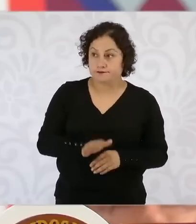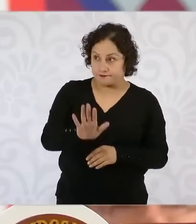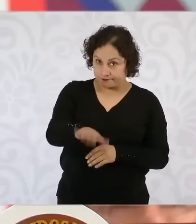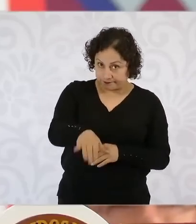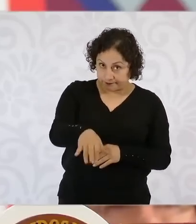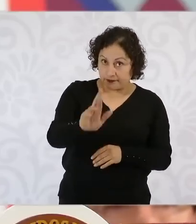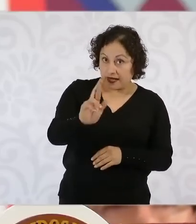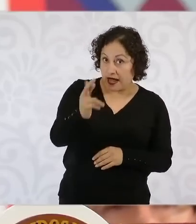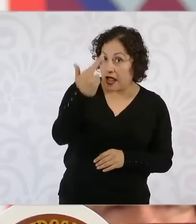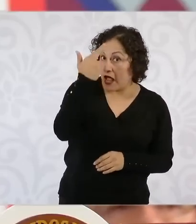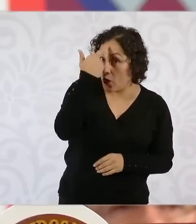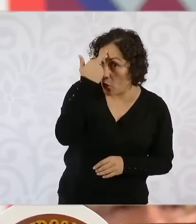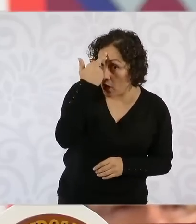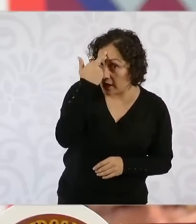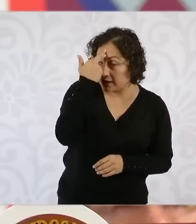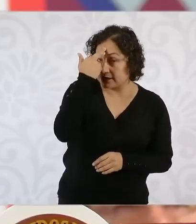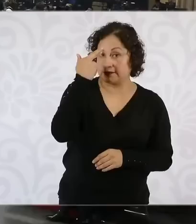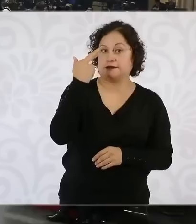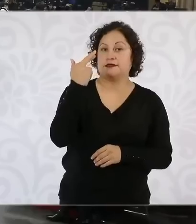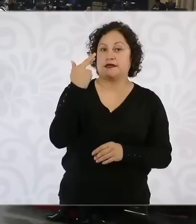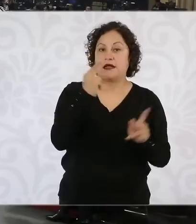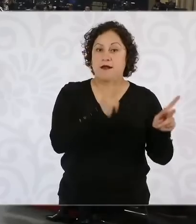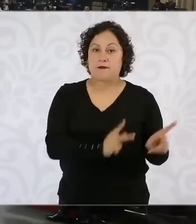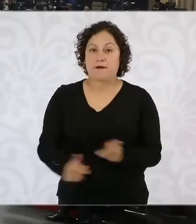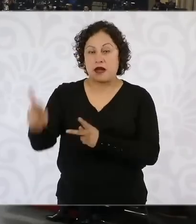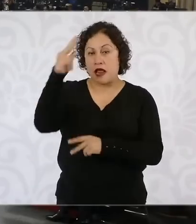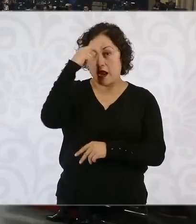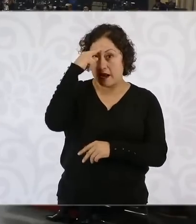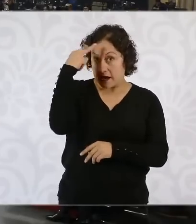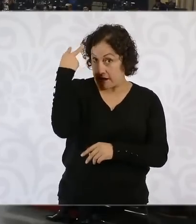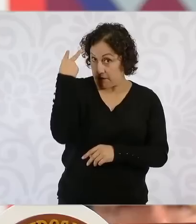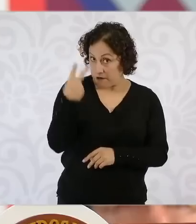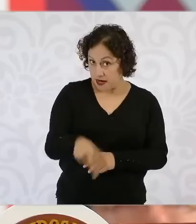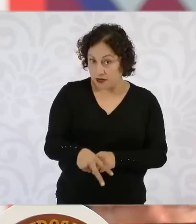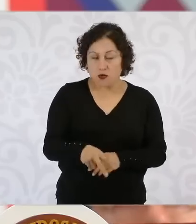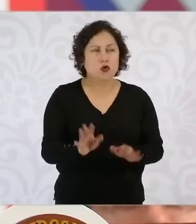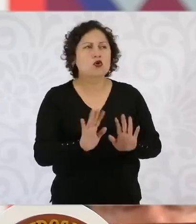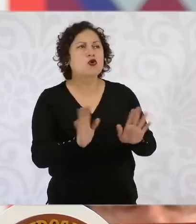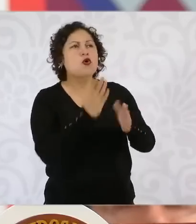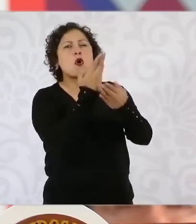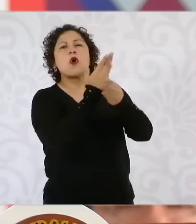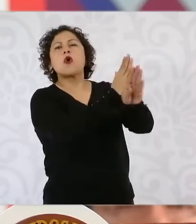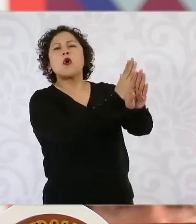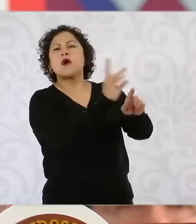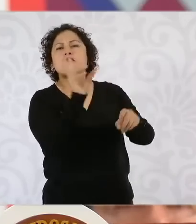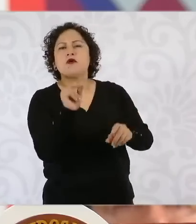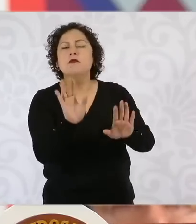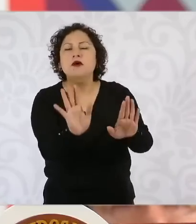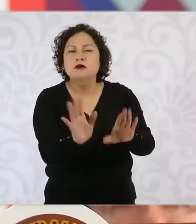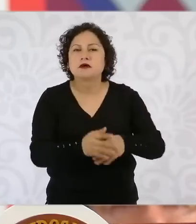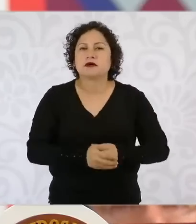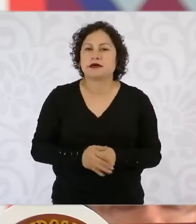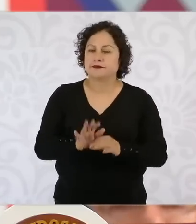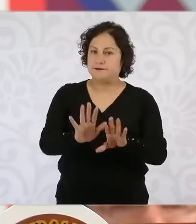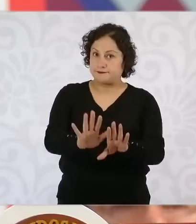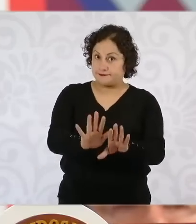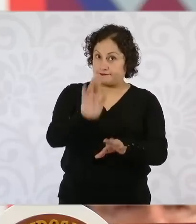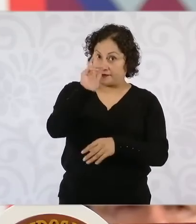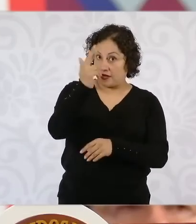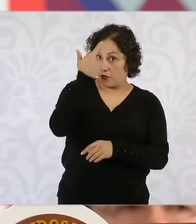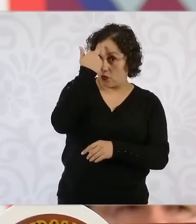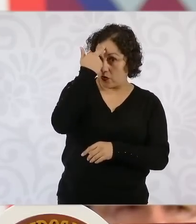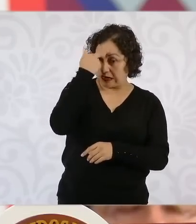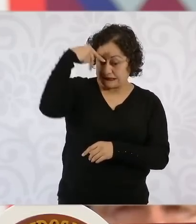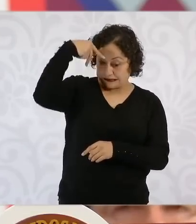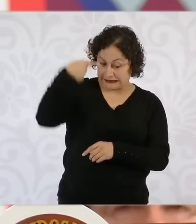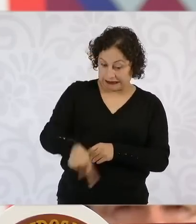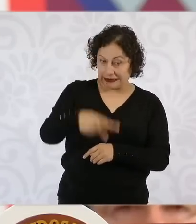no boicot no boicot sino no pero recuerden que tenemos el plan México el plan México va más allá